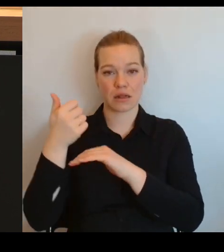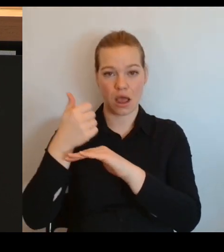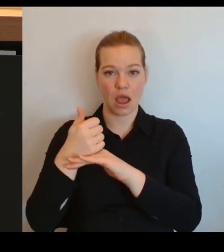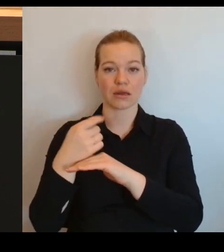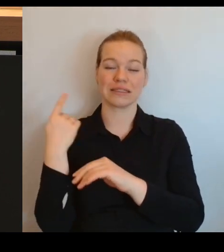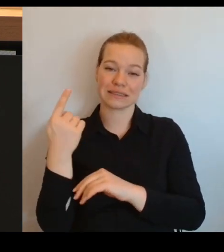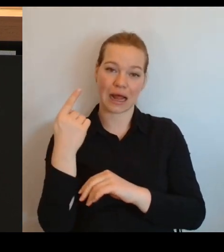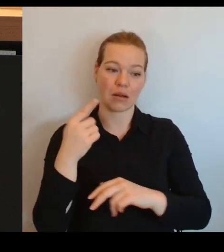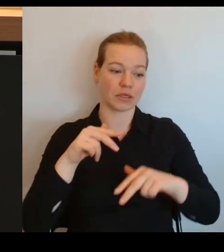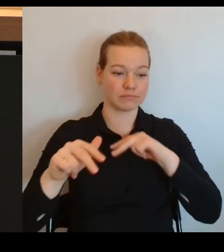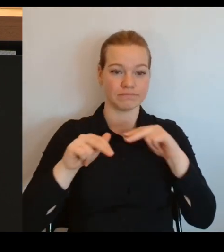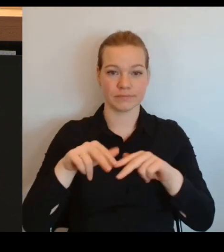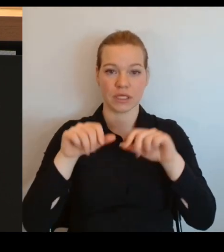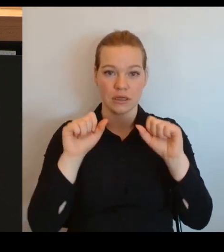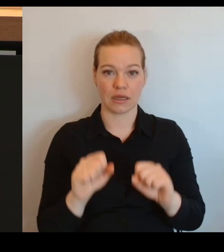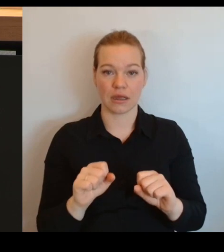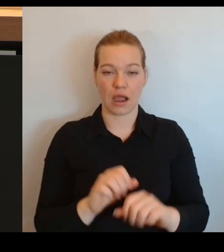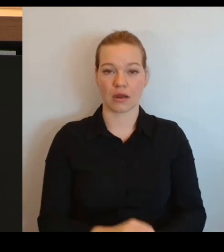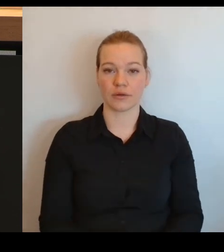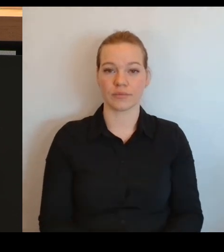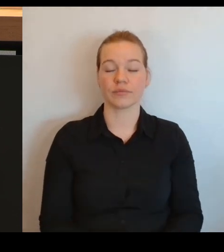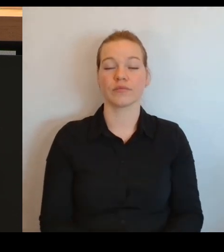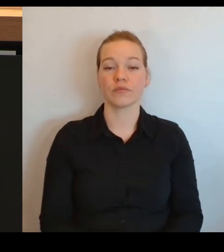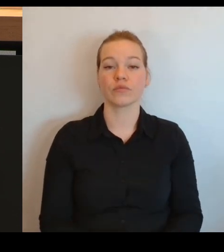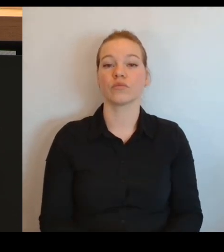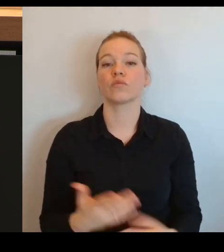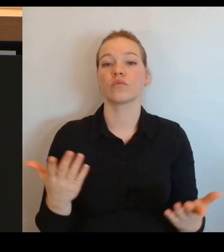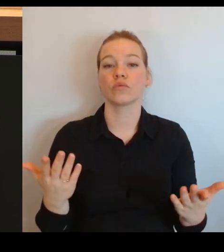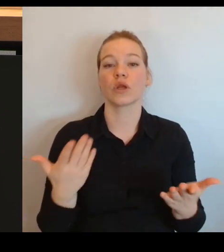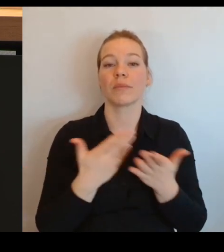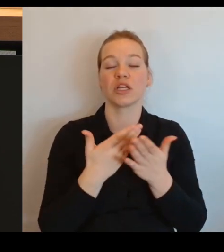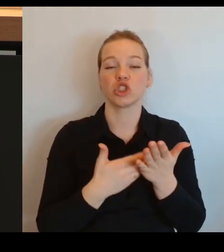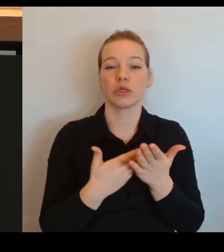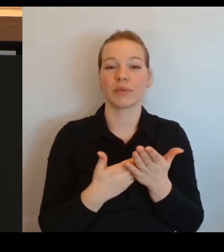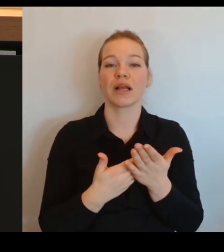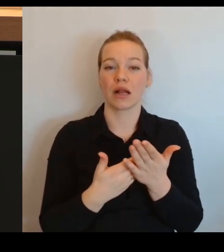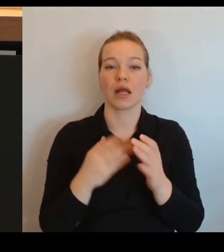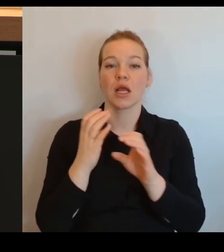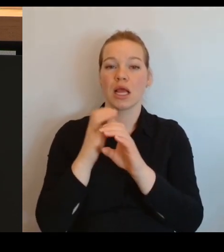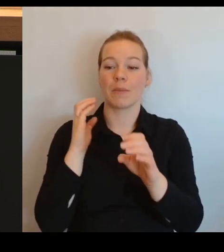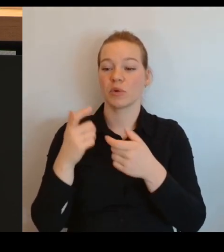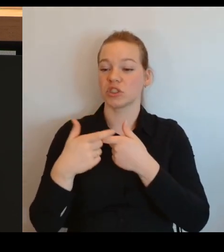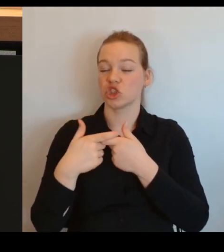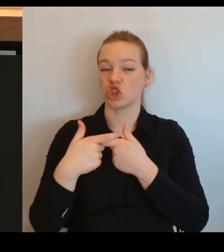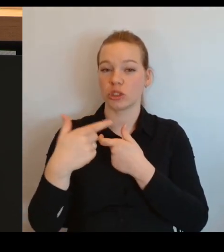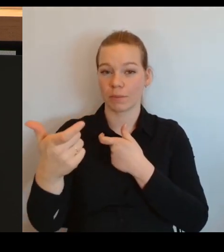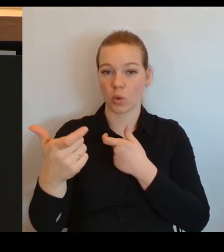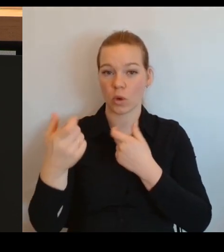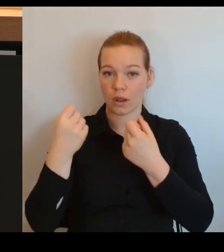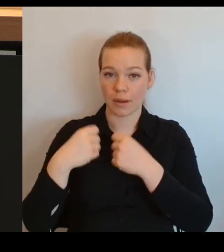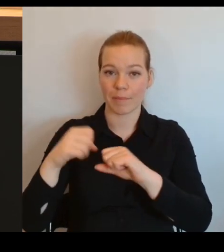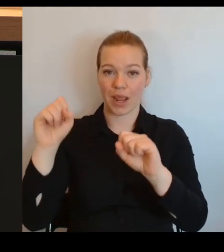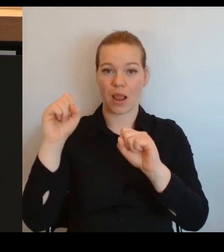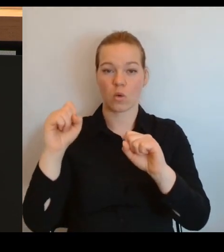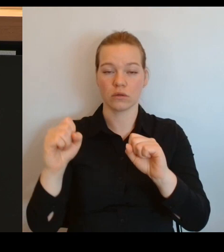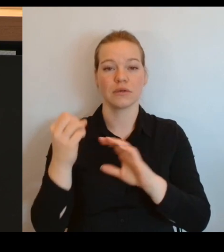durch die Vorrangschaltung von Ampeln oder wie beispielsweise durch das Aufstellen von Toiletten in Warteschleifen, das meine